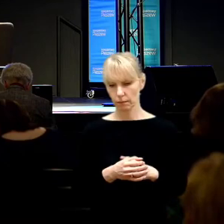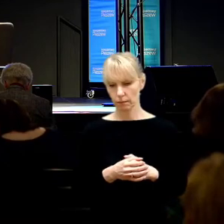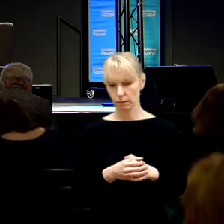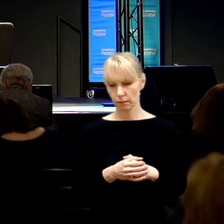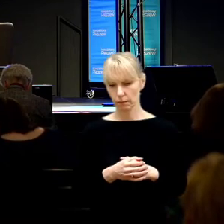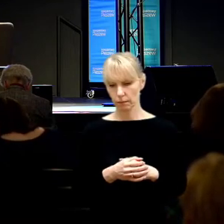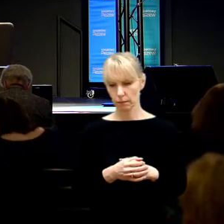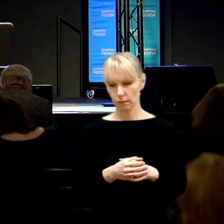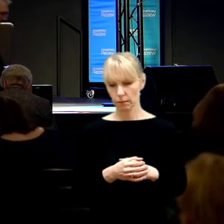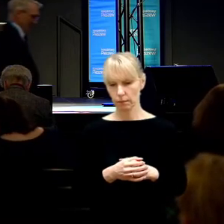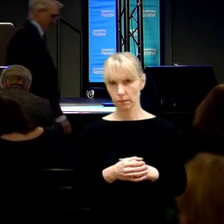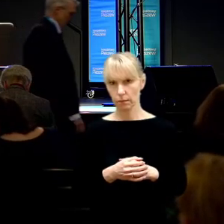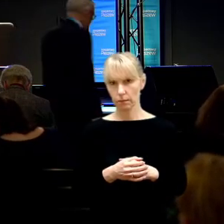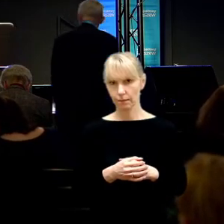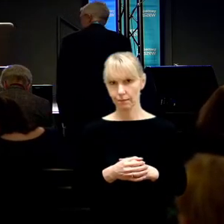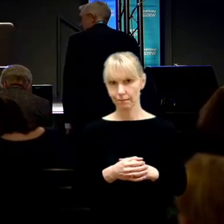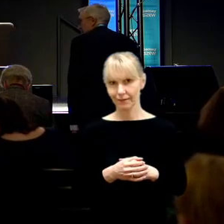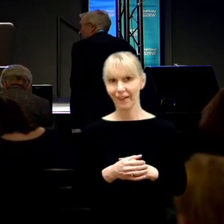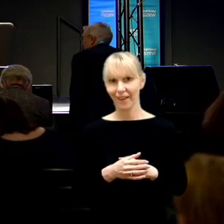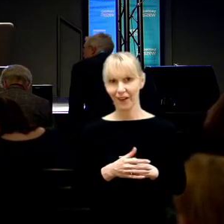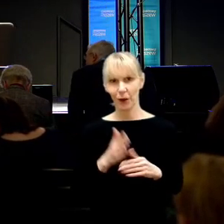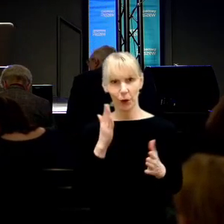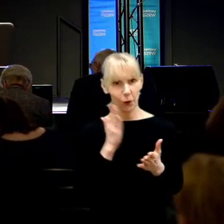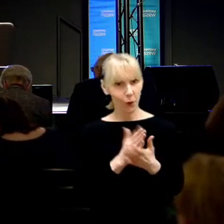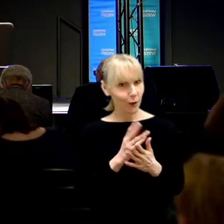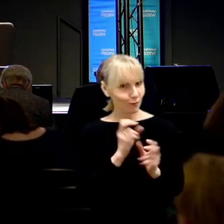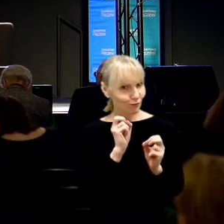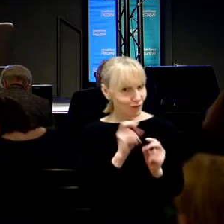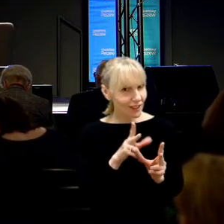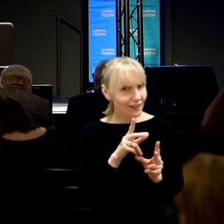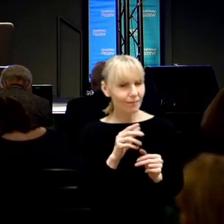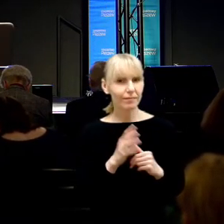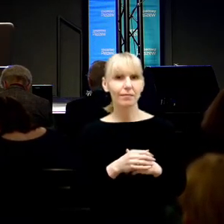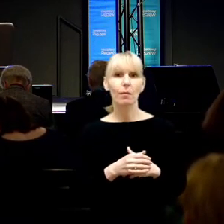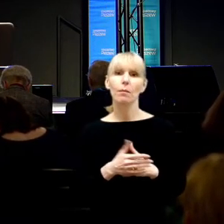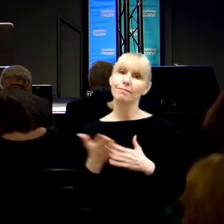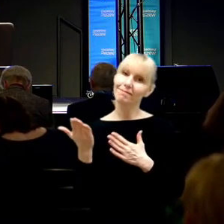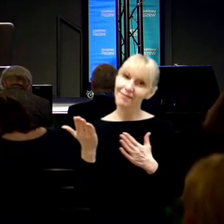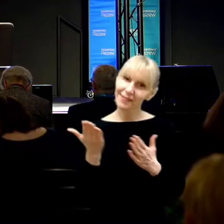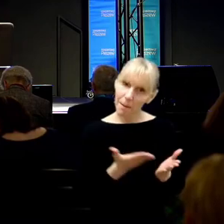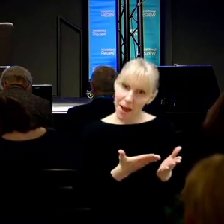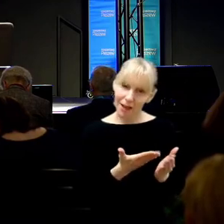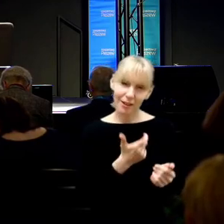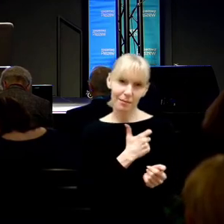Jest Pan Jakub Pyżanowski. Dobrze, w takim razie zapraszam serdecznie tutaj.